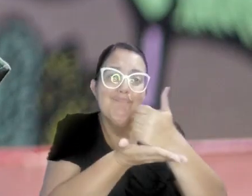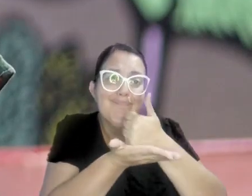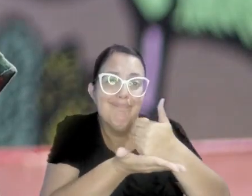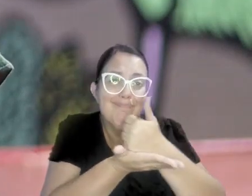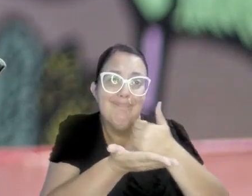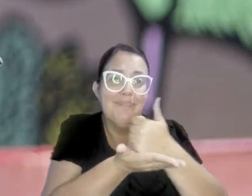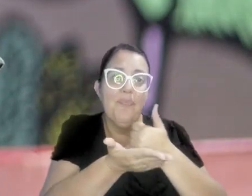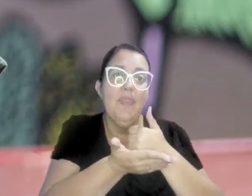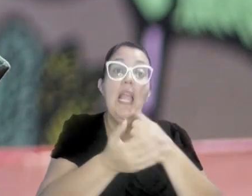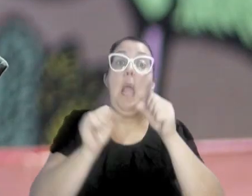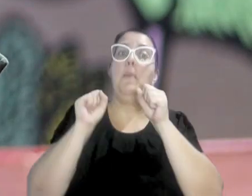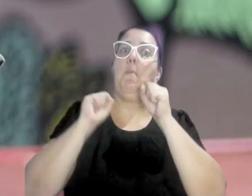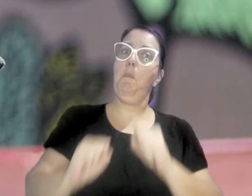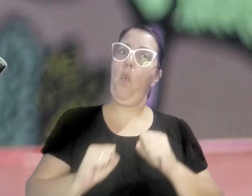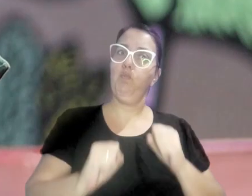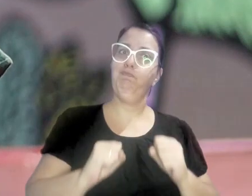Então, no mínimo, isso empoderaria